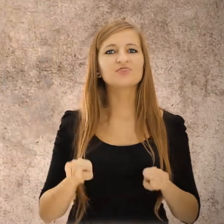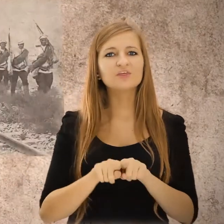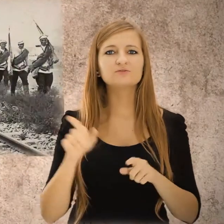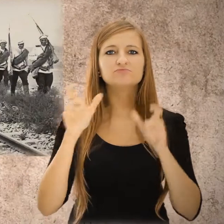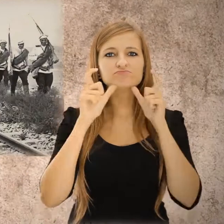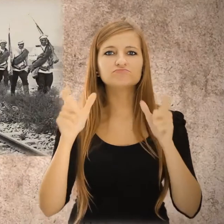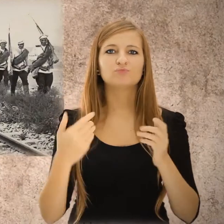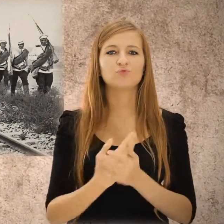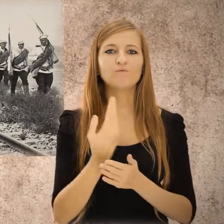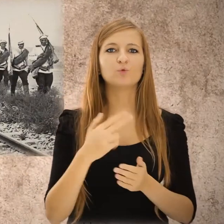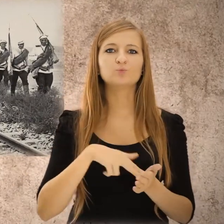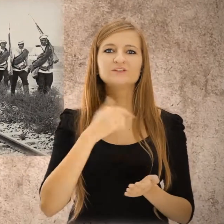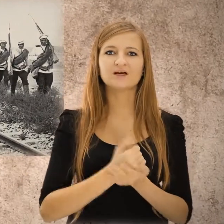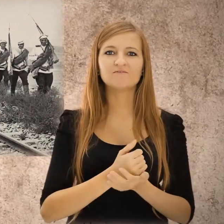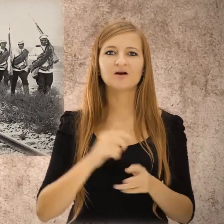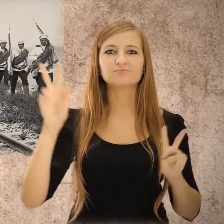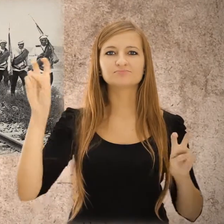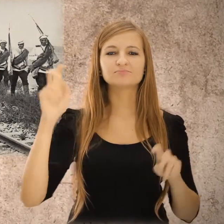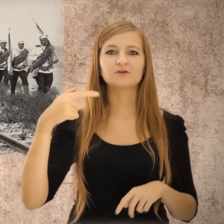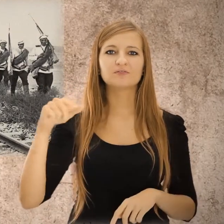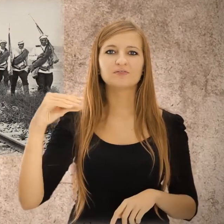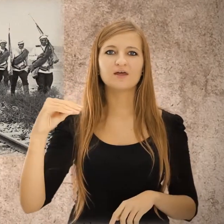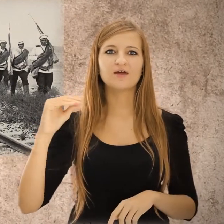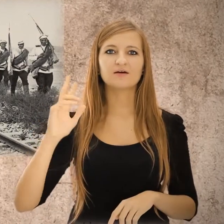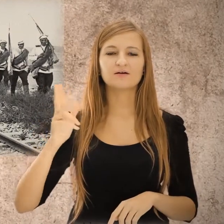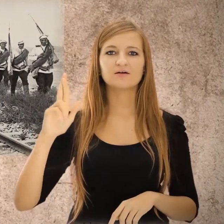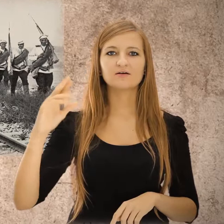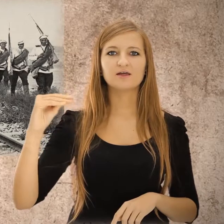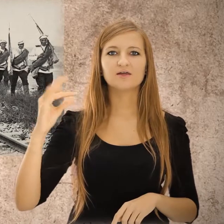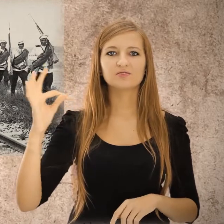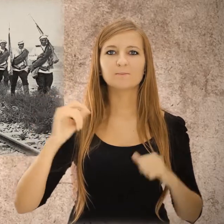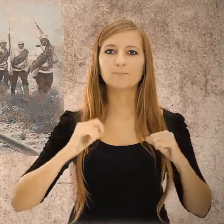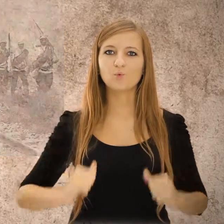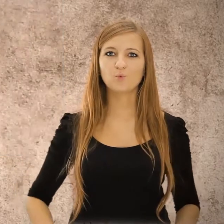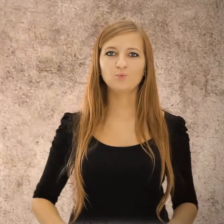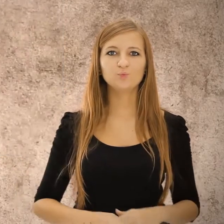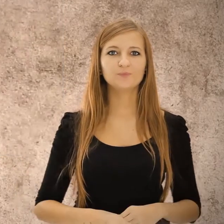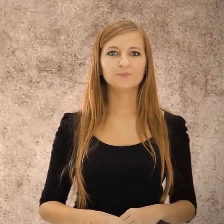rząd bolszewików wydał Dekret o Pokoju.